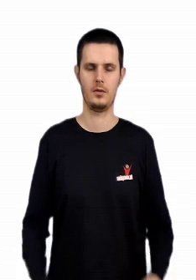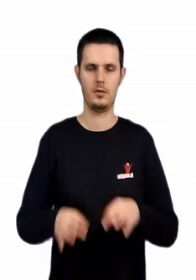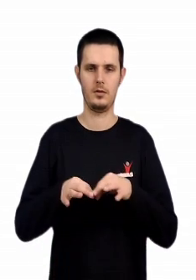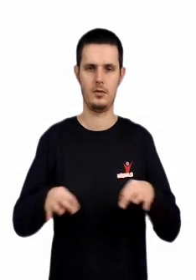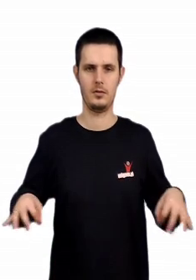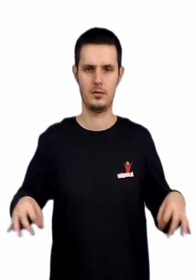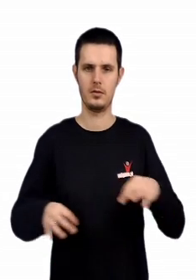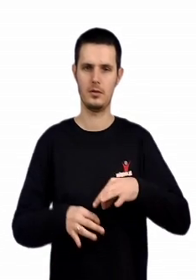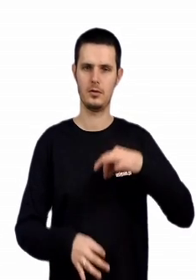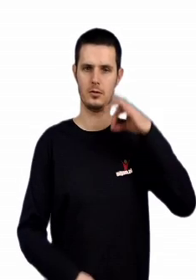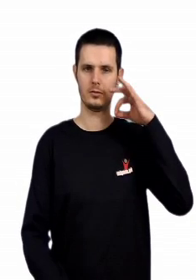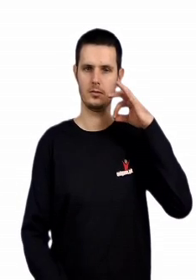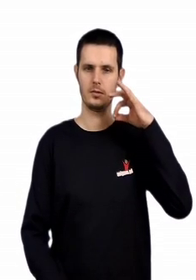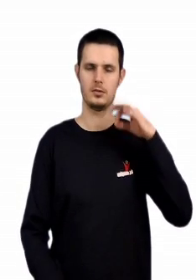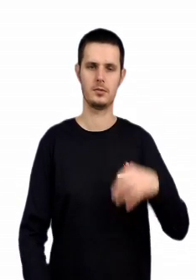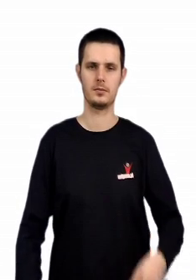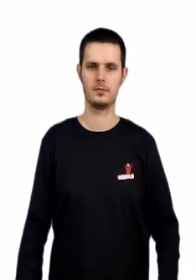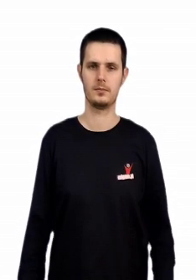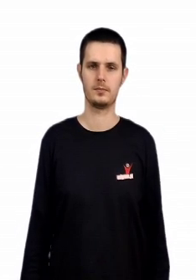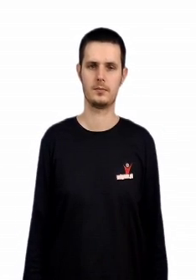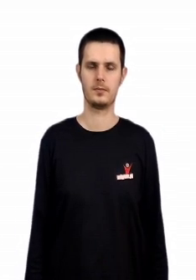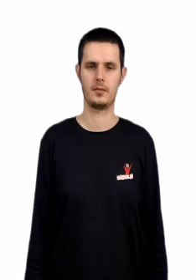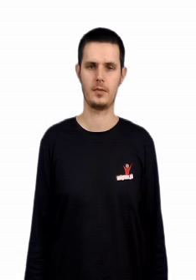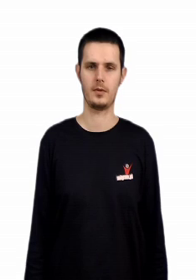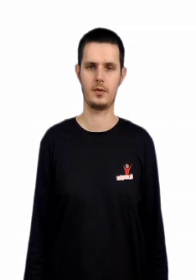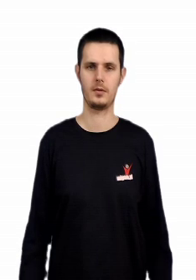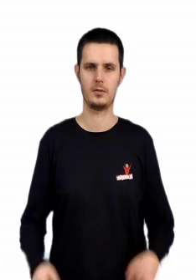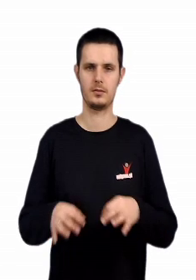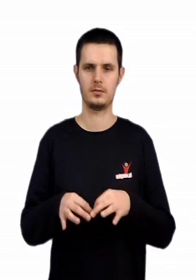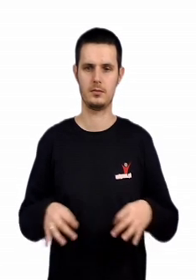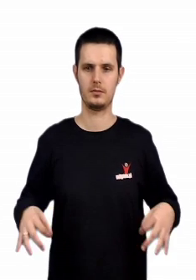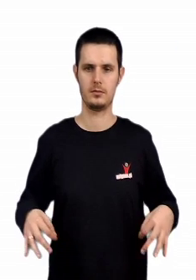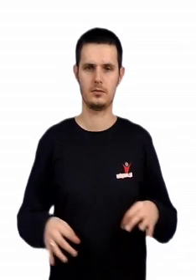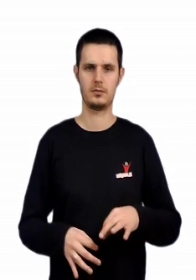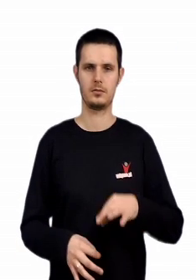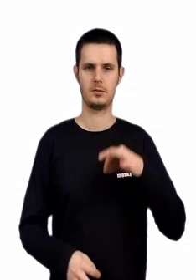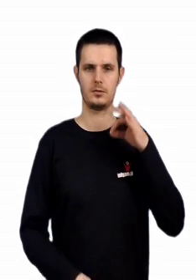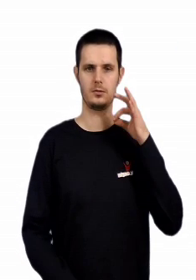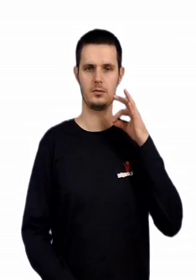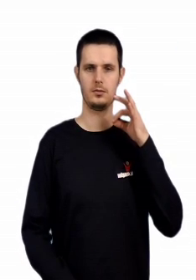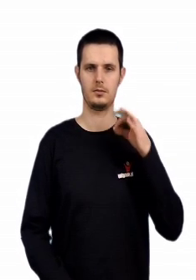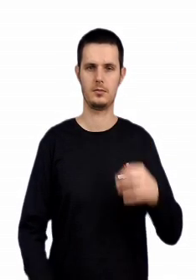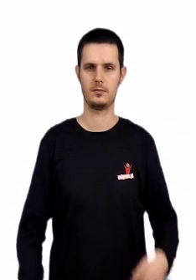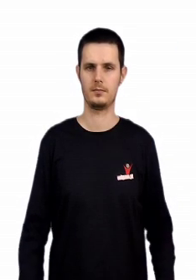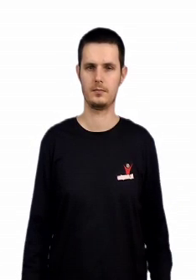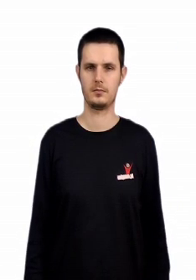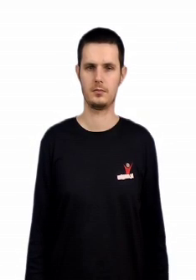ROZMIAR